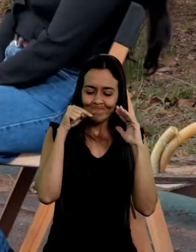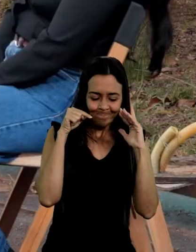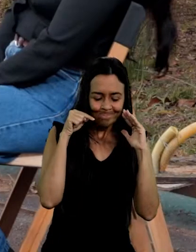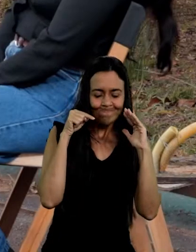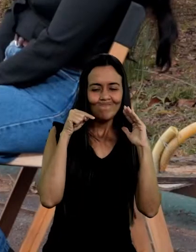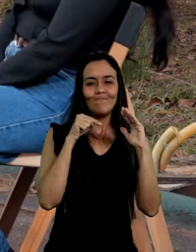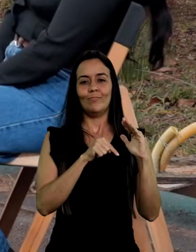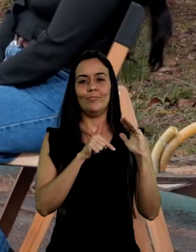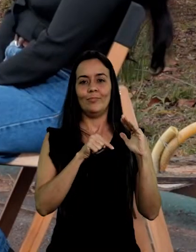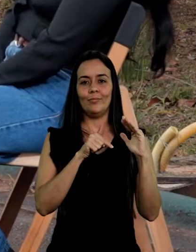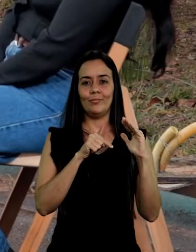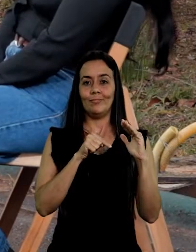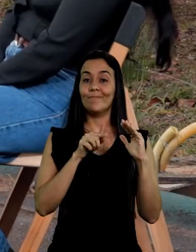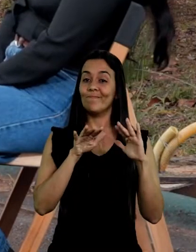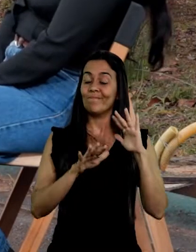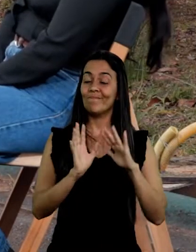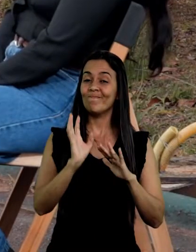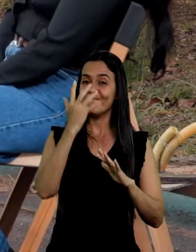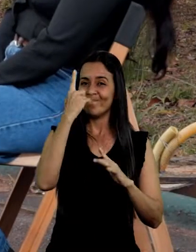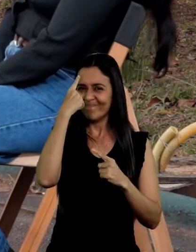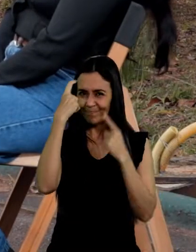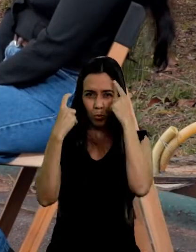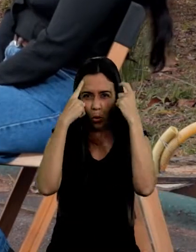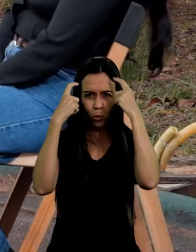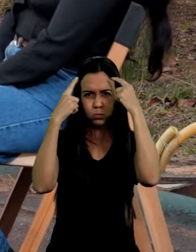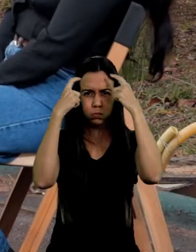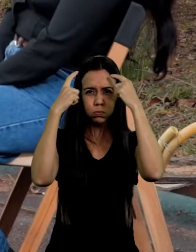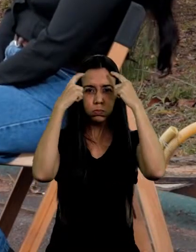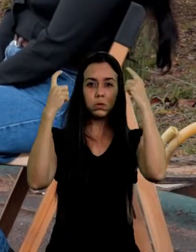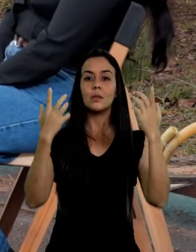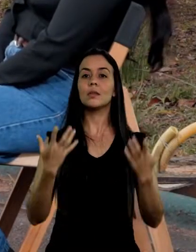Exatamente. E às vezes vem sob forma de agressão.